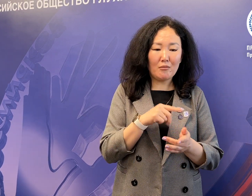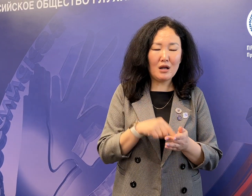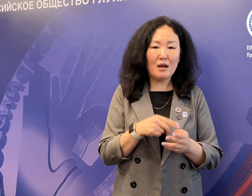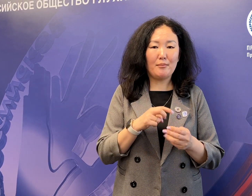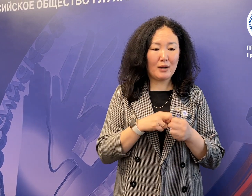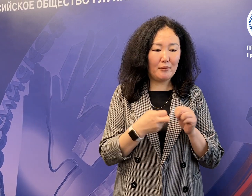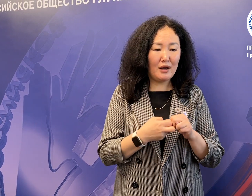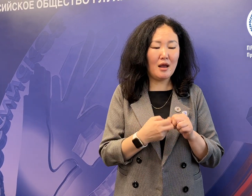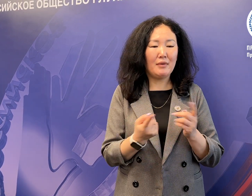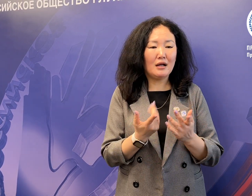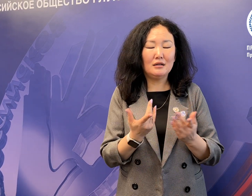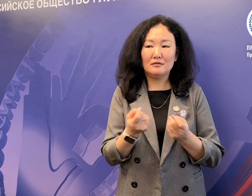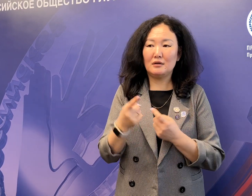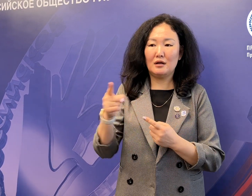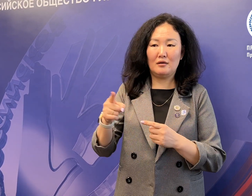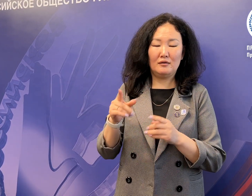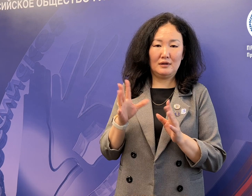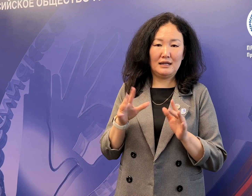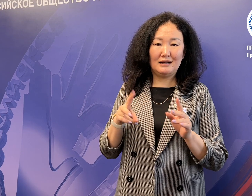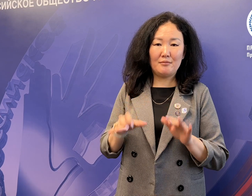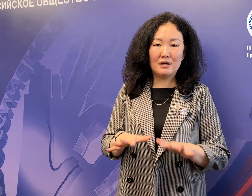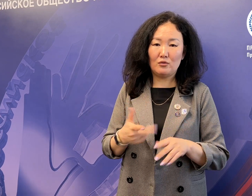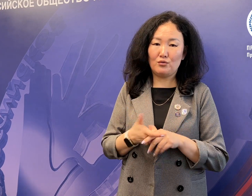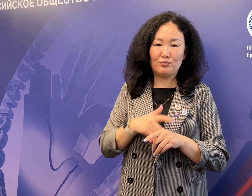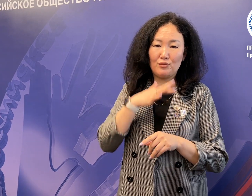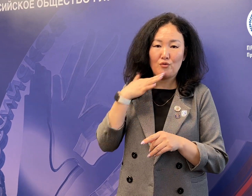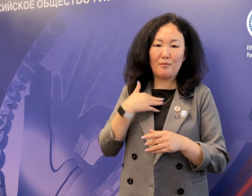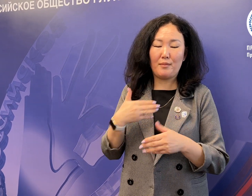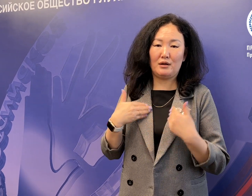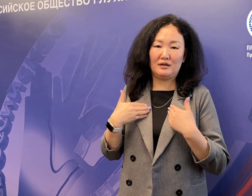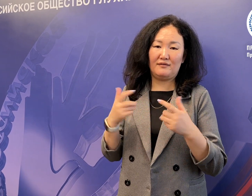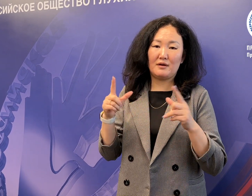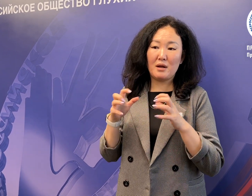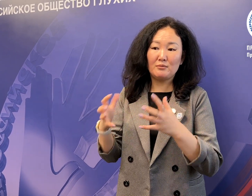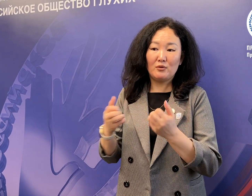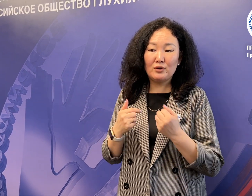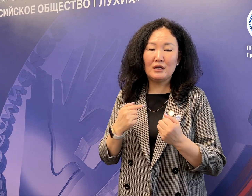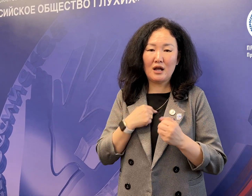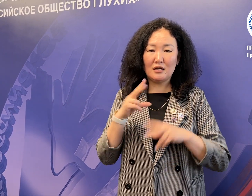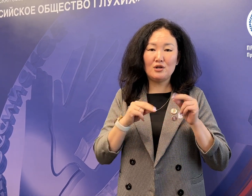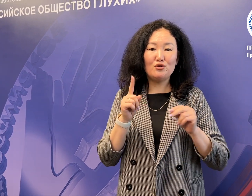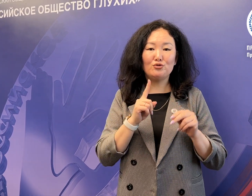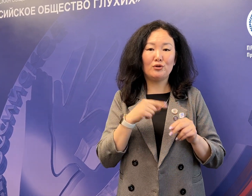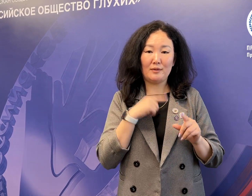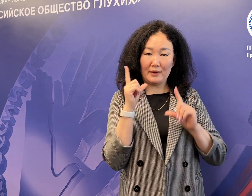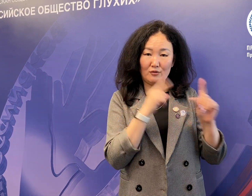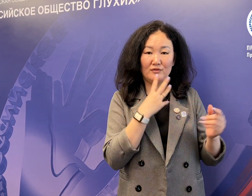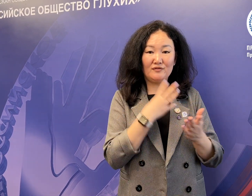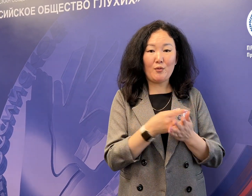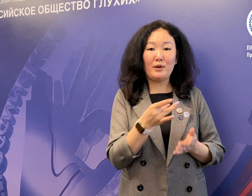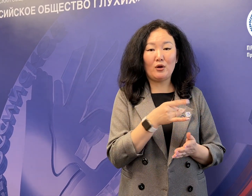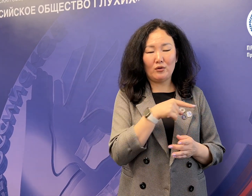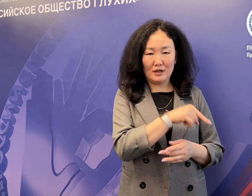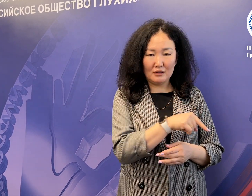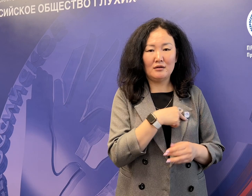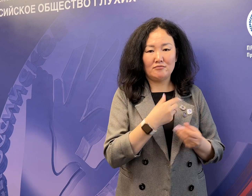Очень много полезной информации получили для решения проблем и вопросах на местах. Я считаю, что вернувшись в свой регион,